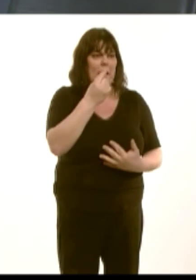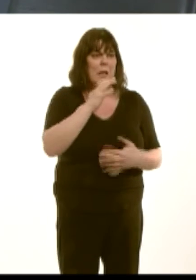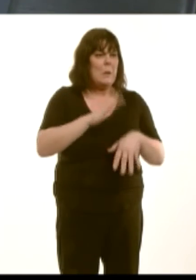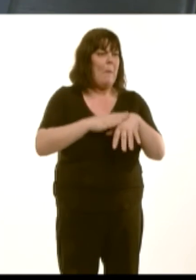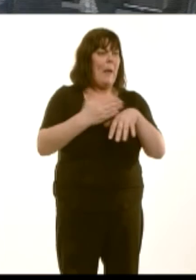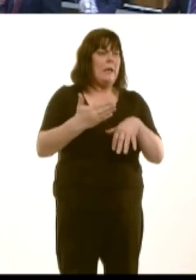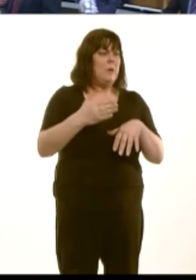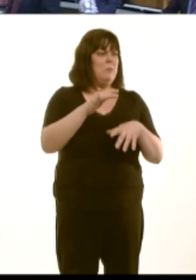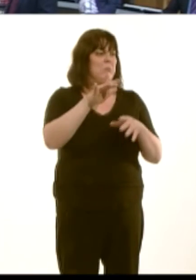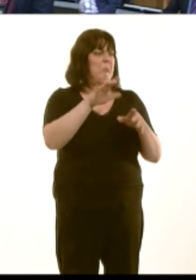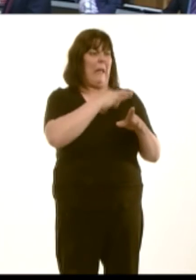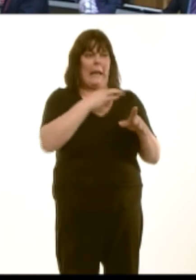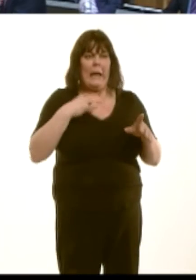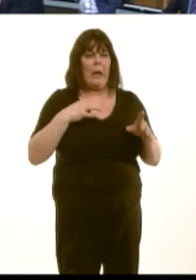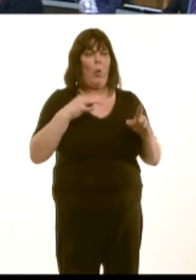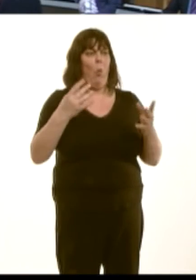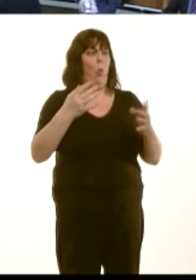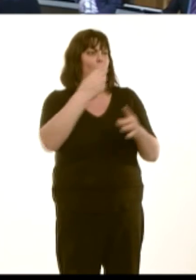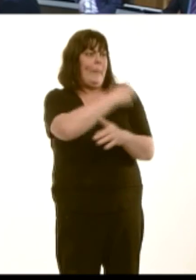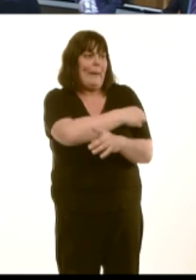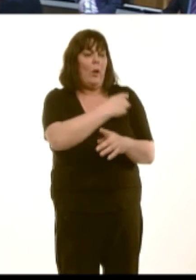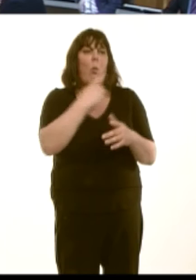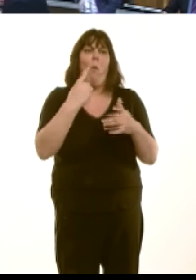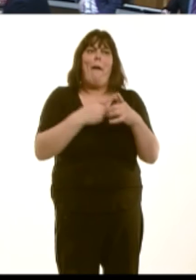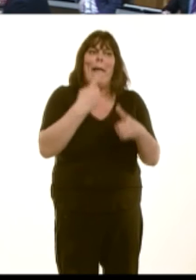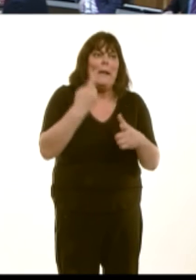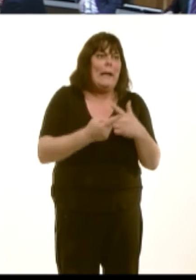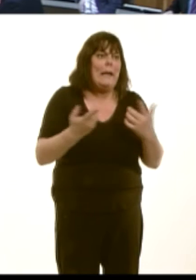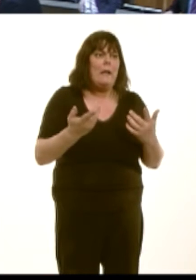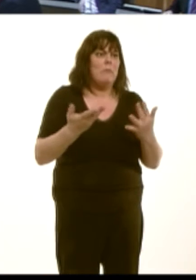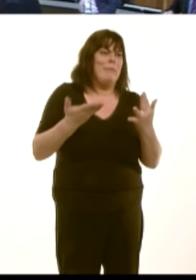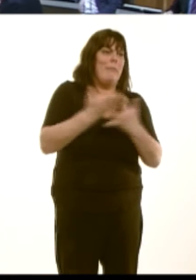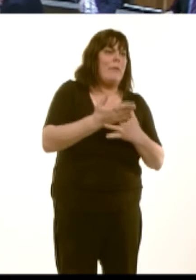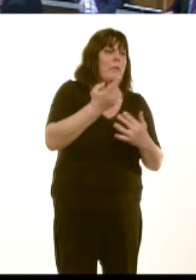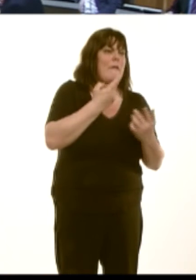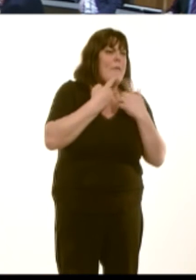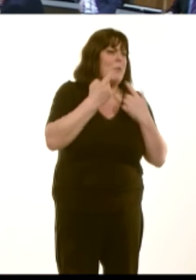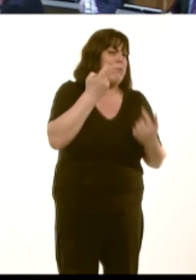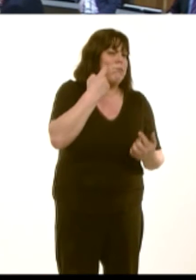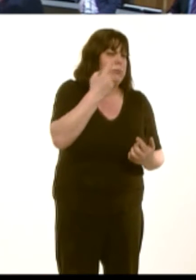Mae hyn yn digwydd, wrth gwrs, mewn rhai rhannau o Gymru, ond nid ywín rhywbeth syín gyson